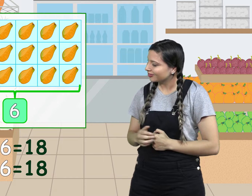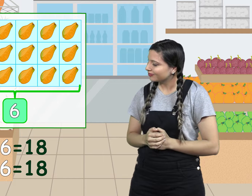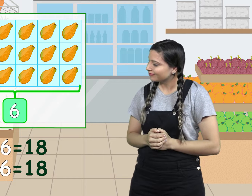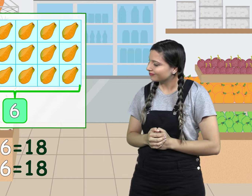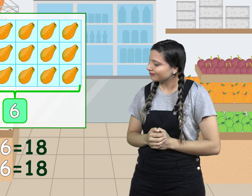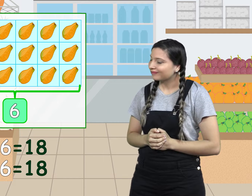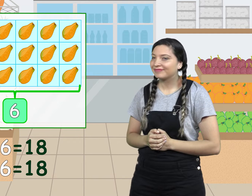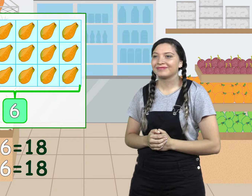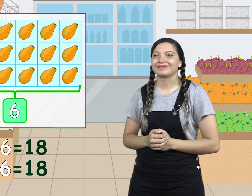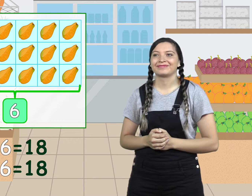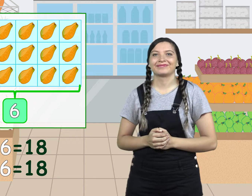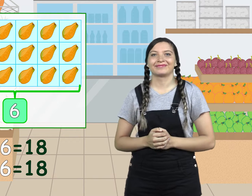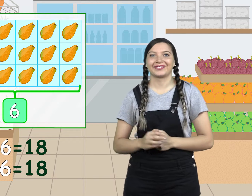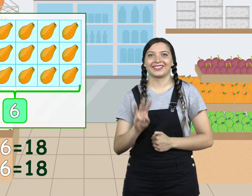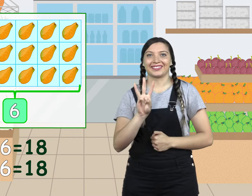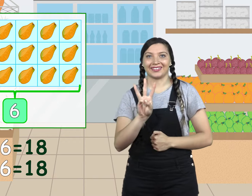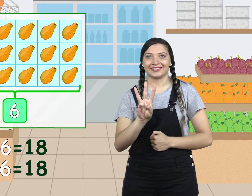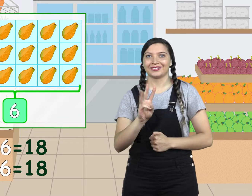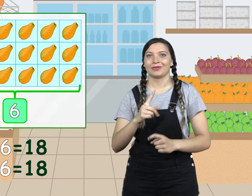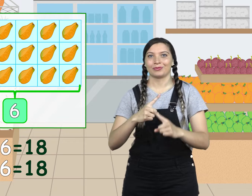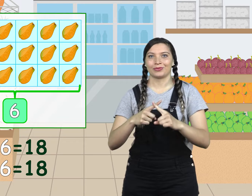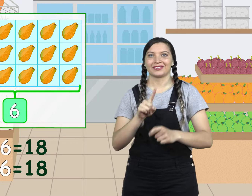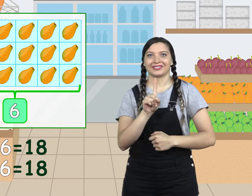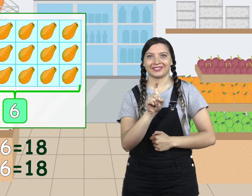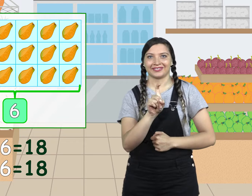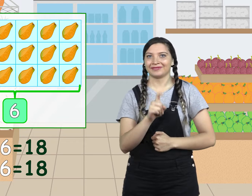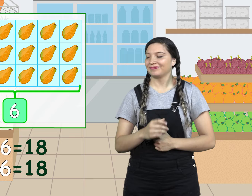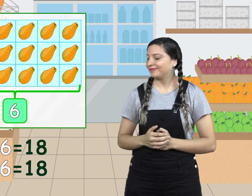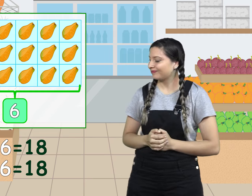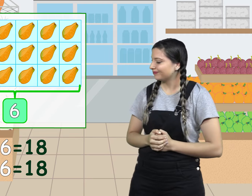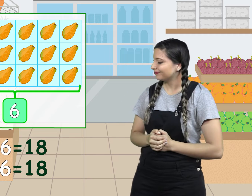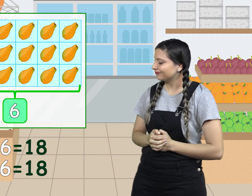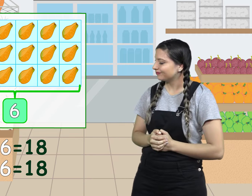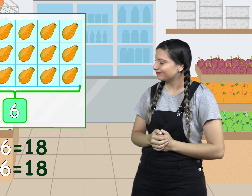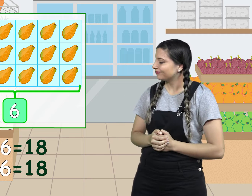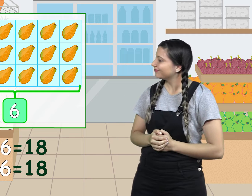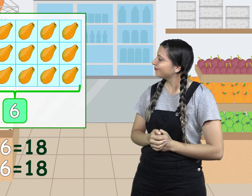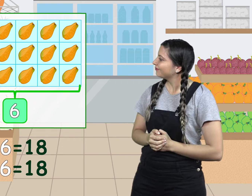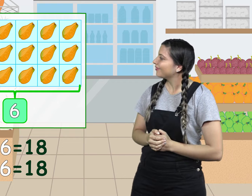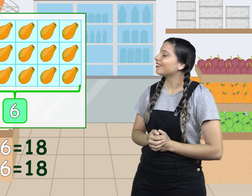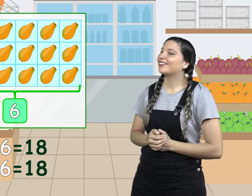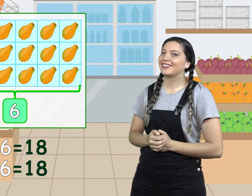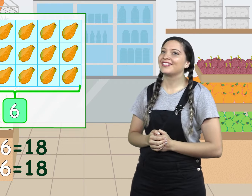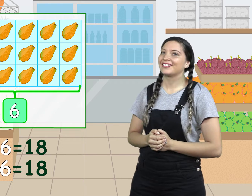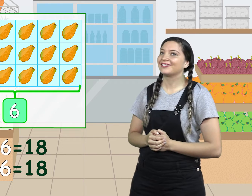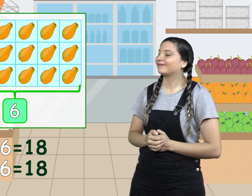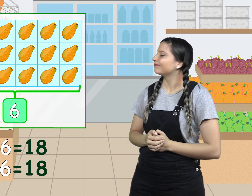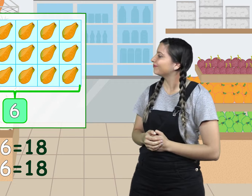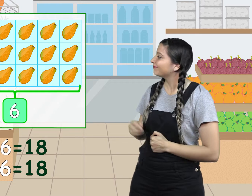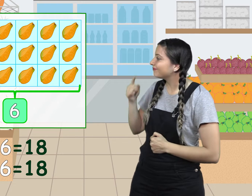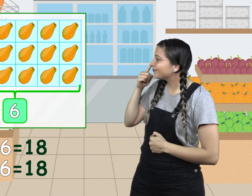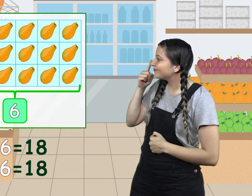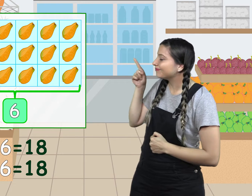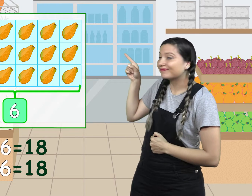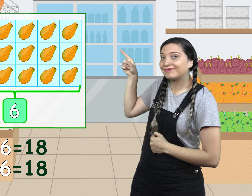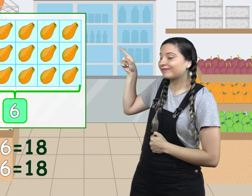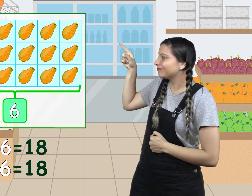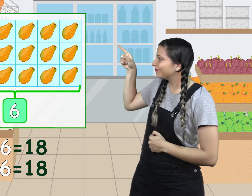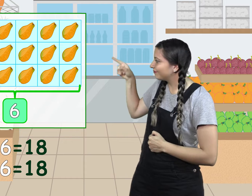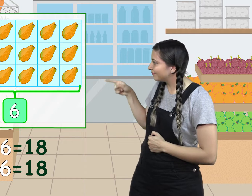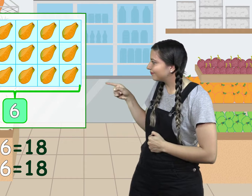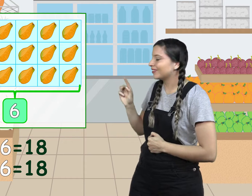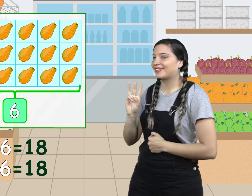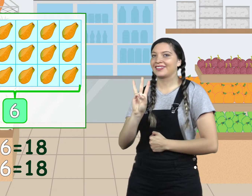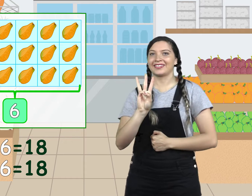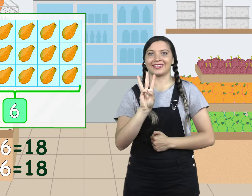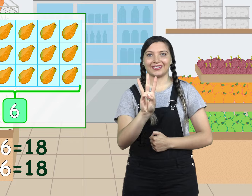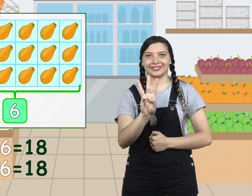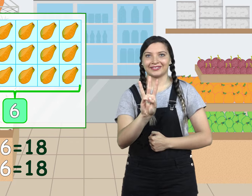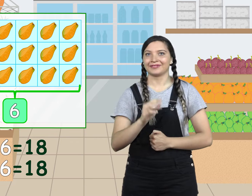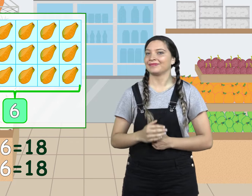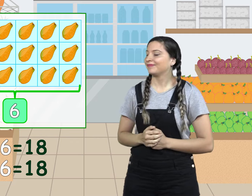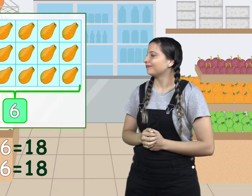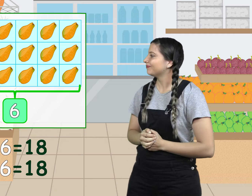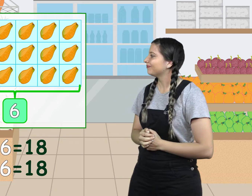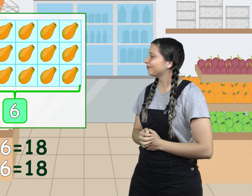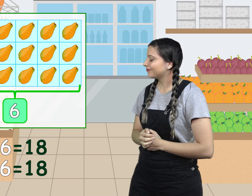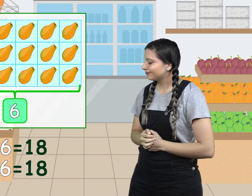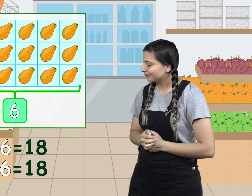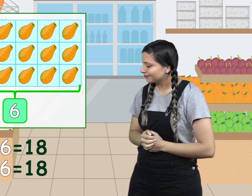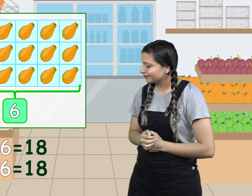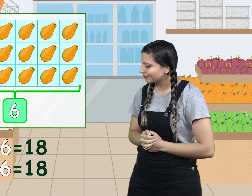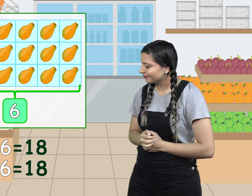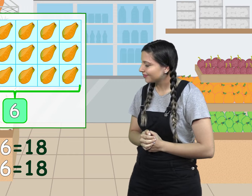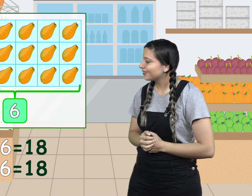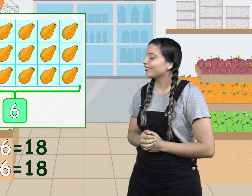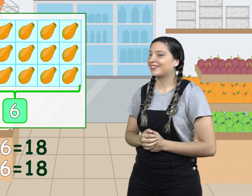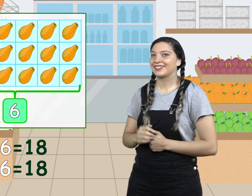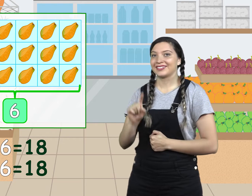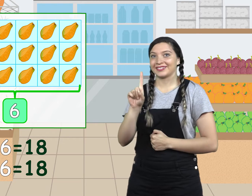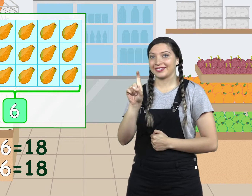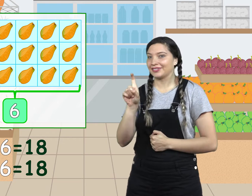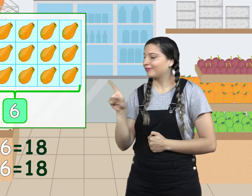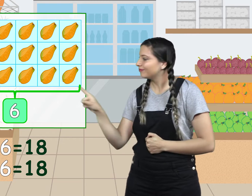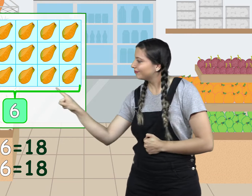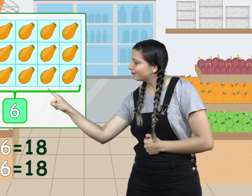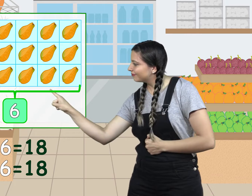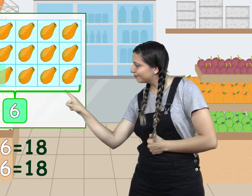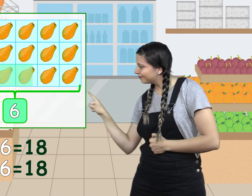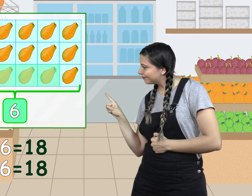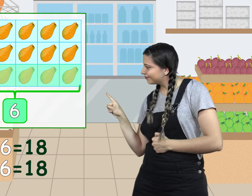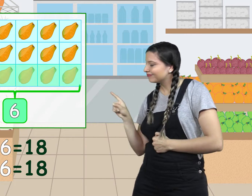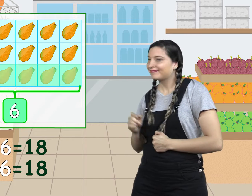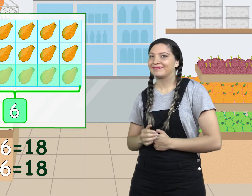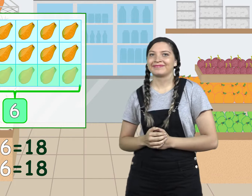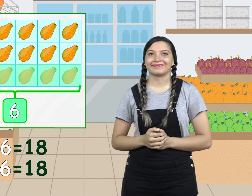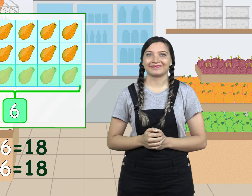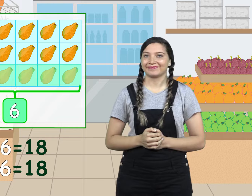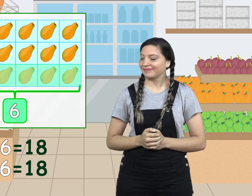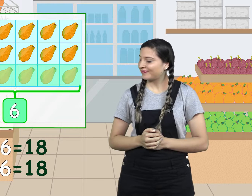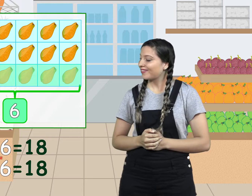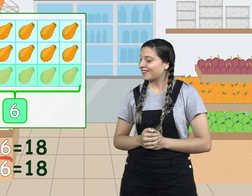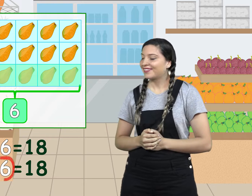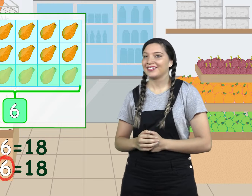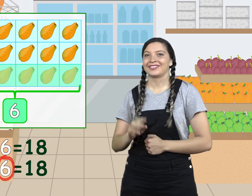También podemos multiplicar tres por seis. Sí, tres, porque es el número de filas que tenemos y seis porque son las columnas en total.